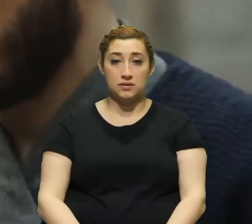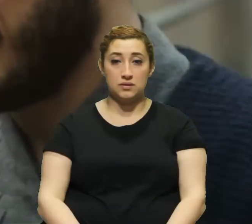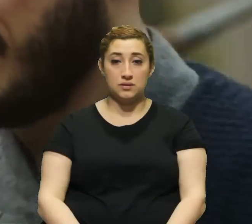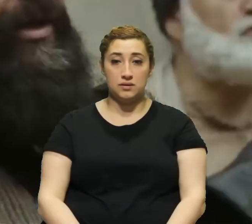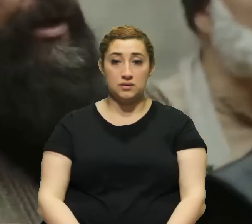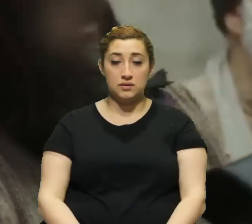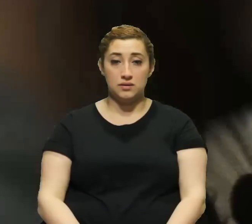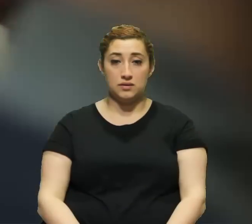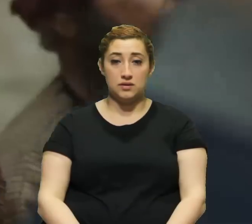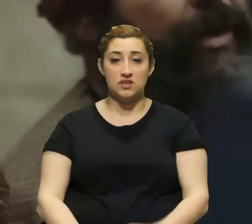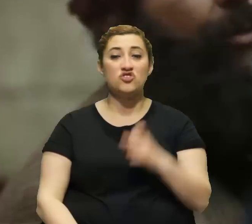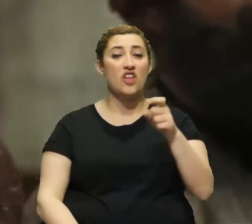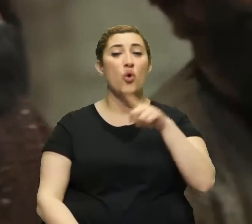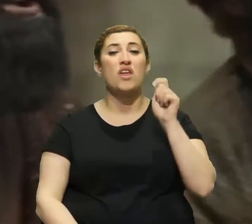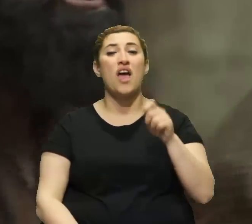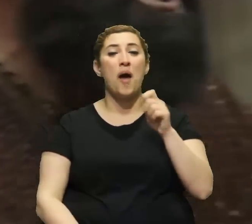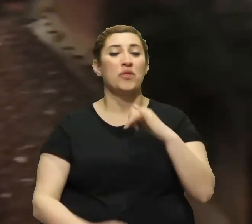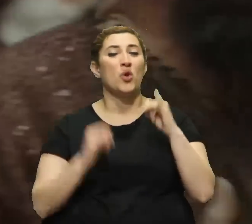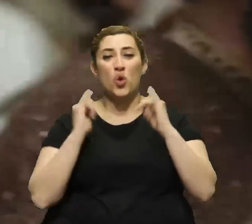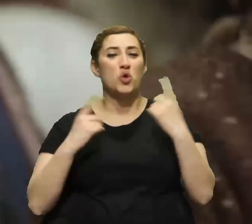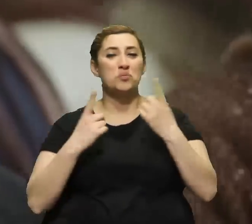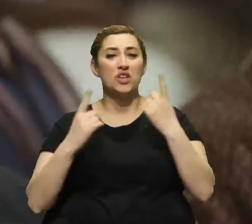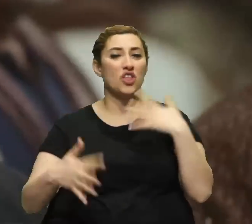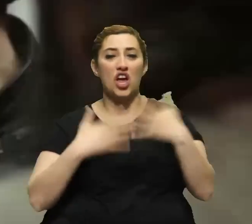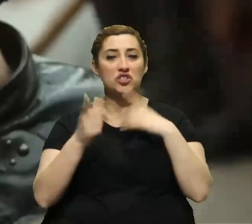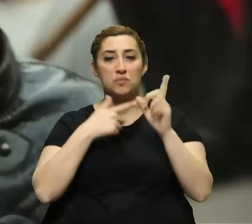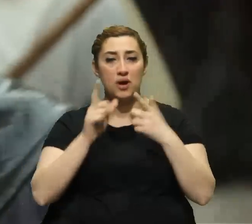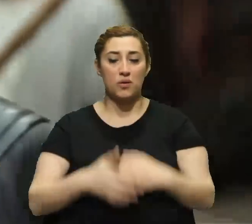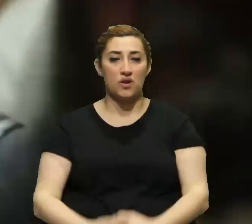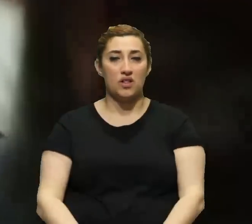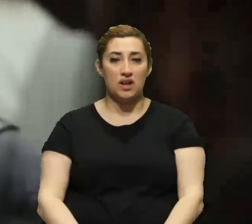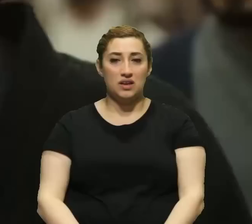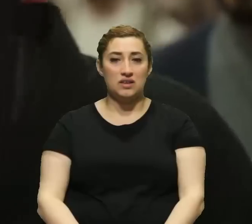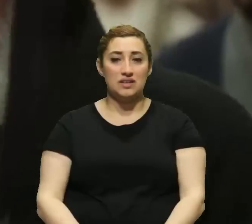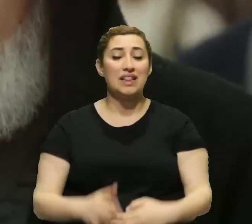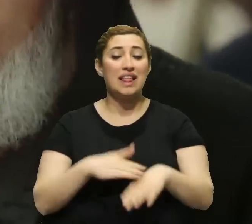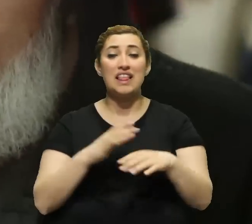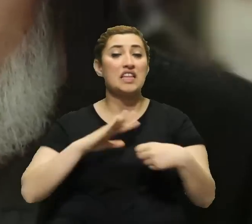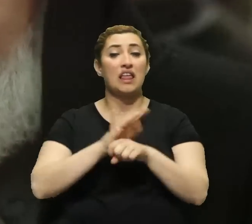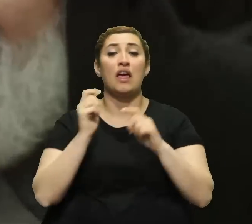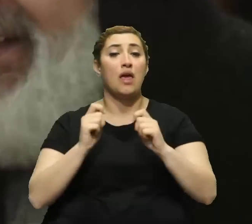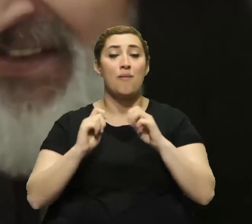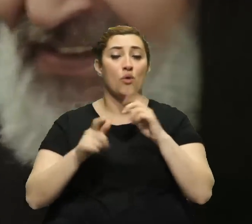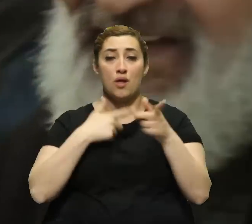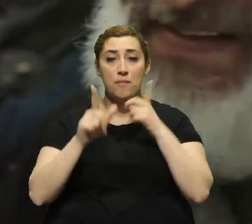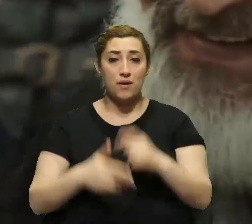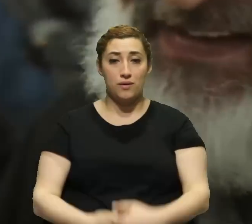Bu Candaroğlu'nun yaptığı hainliktir! (Anlaşılmayan kalabalık sesleri)